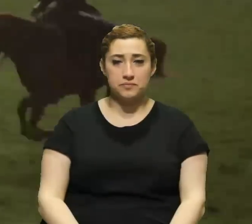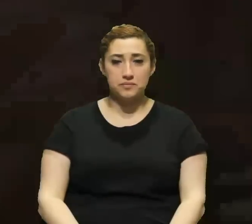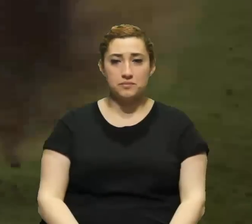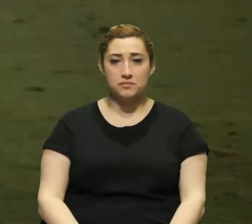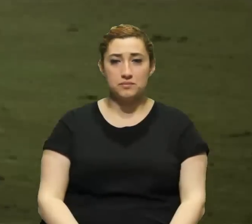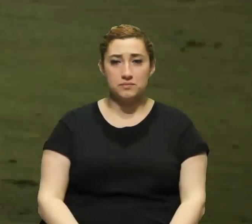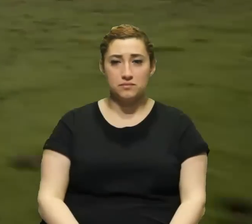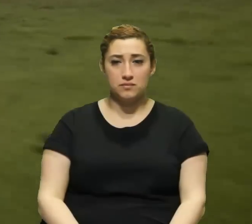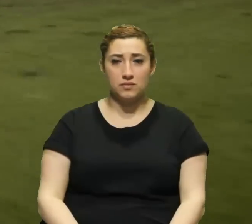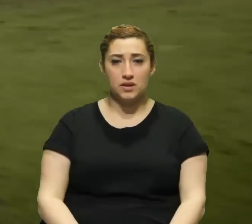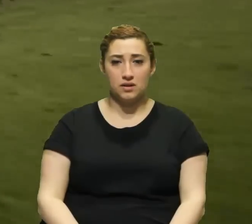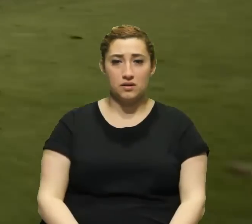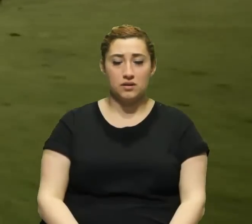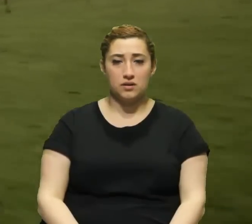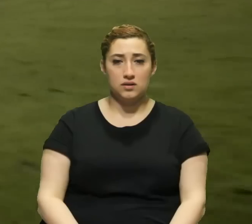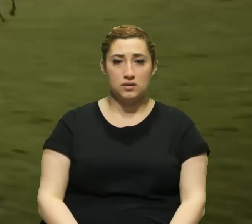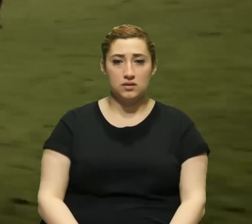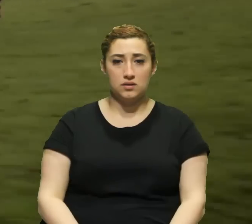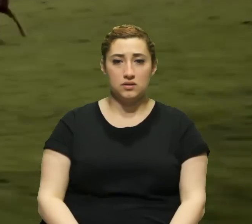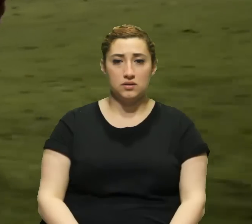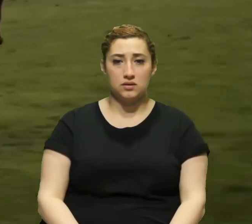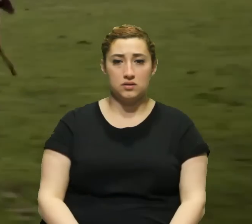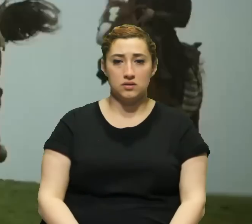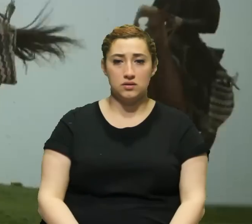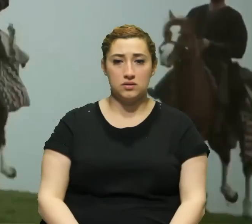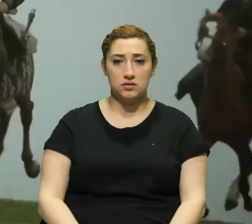(Müzik - Gerilim)